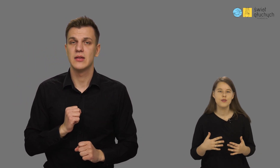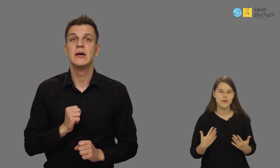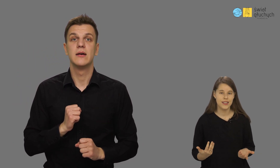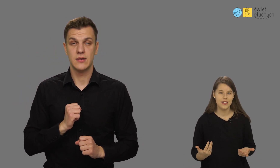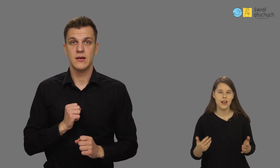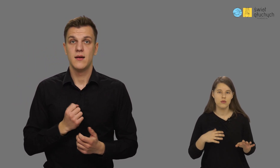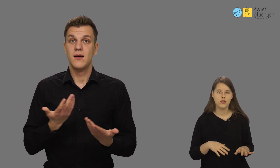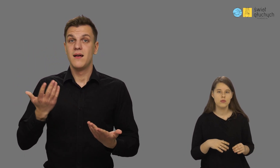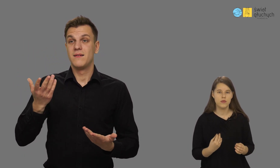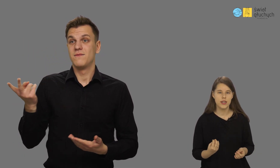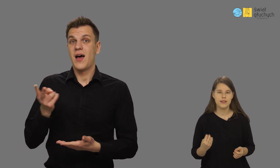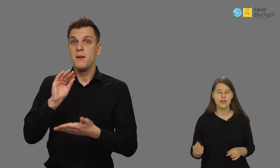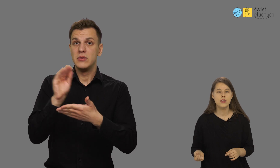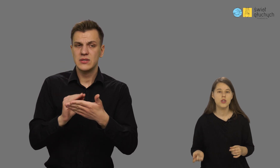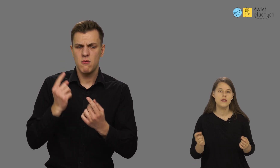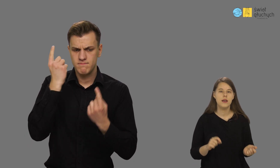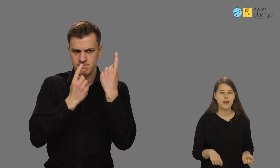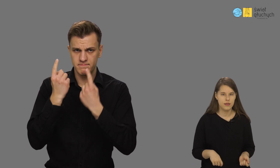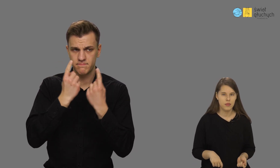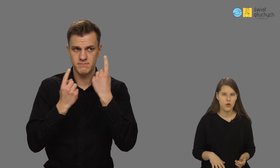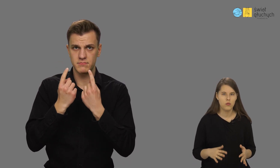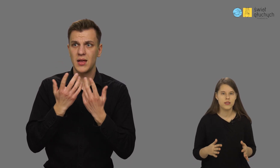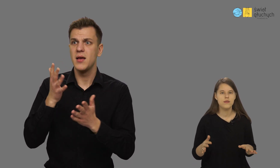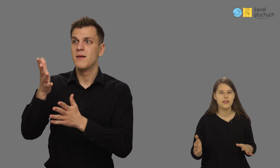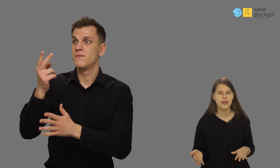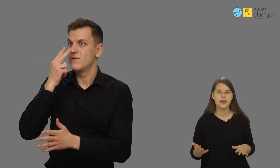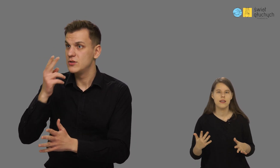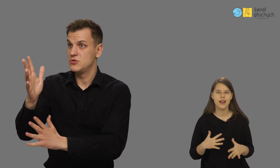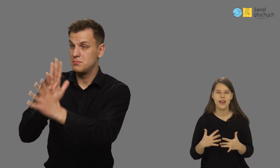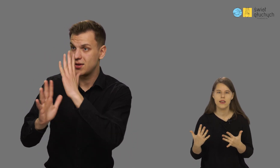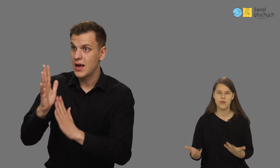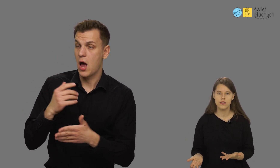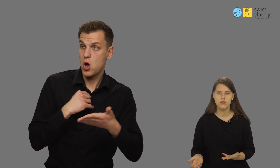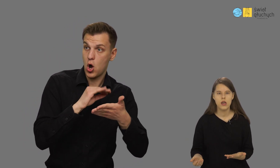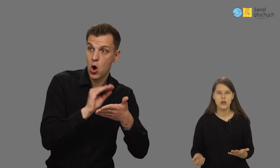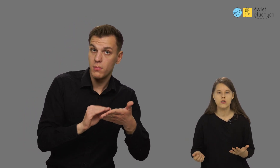Już wtedy autorzy Słownika stanęli przed dylematem – opisywać znaki tak, jak je widzą,